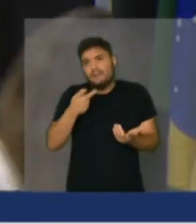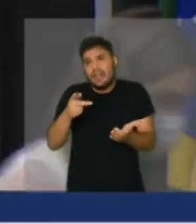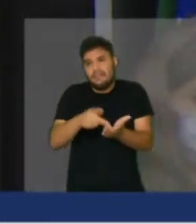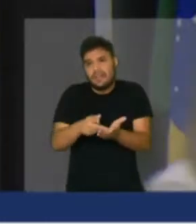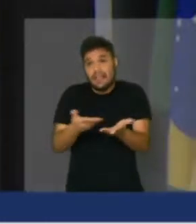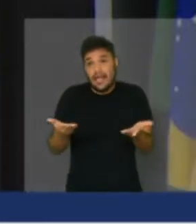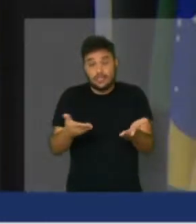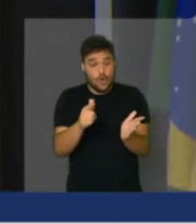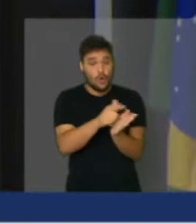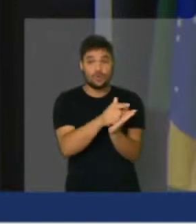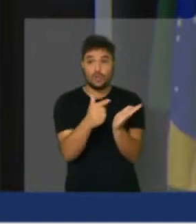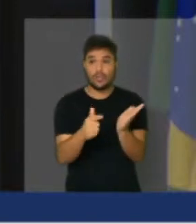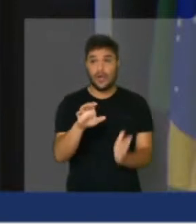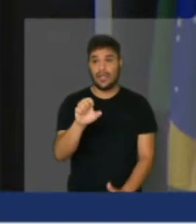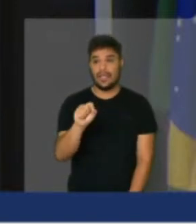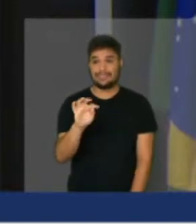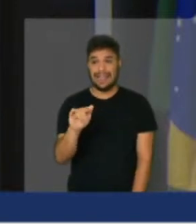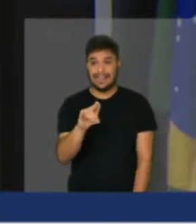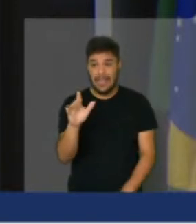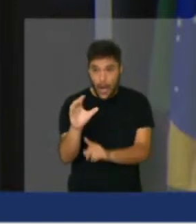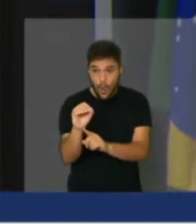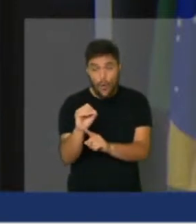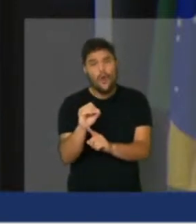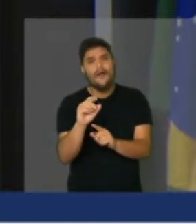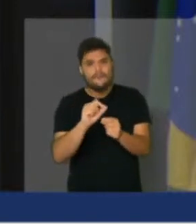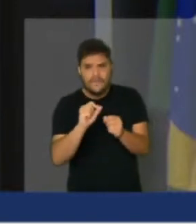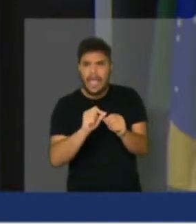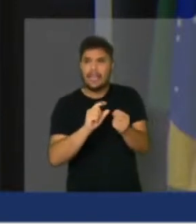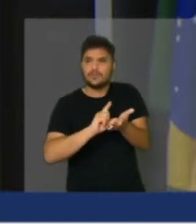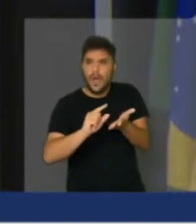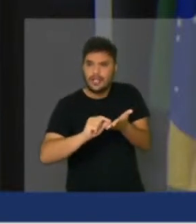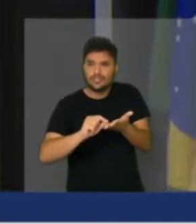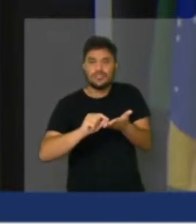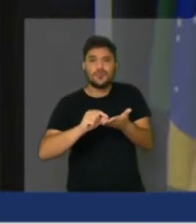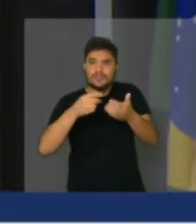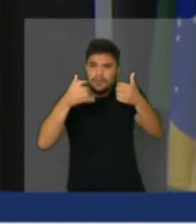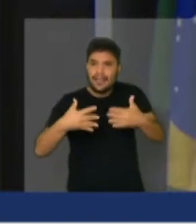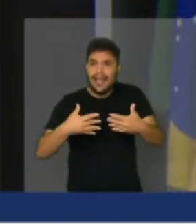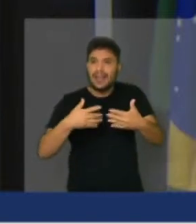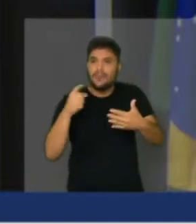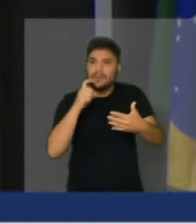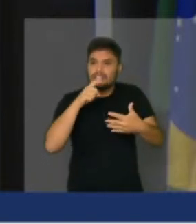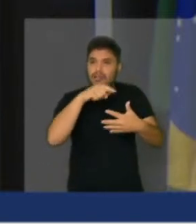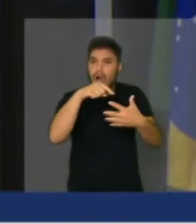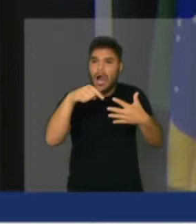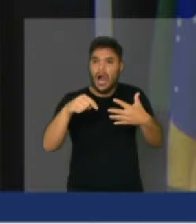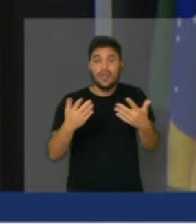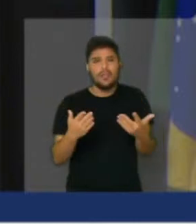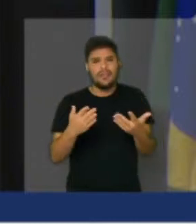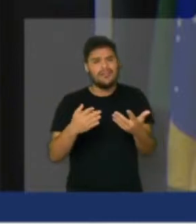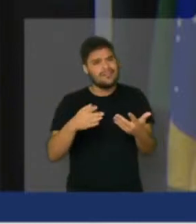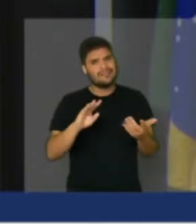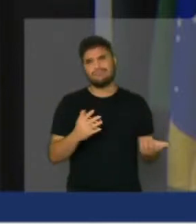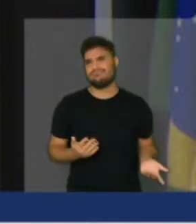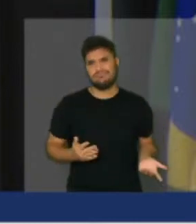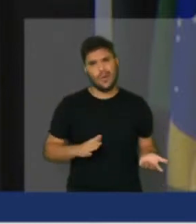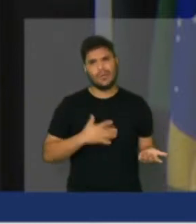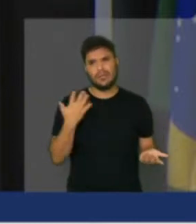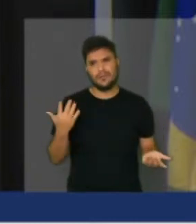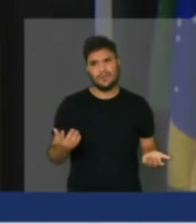QUE FORAM CRIADAS POR CONTA DISSO. DE UMA CRUELDADE DE UMA SUJEIRA. EU SOU JOICE HASSELMAN, NASCI JOYCE